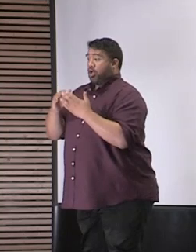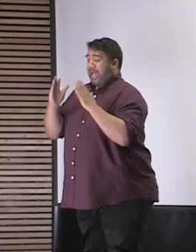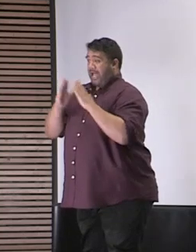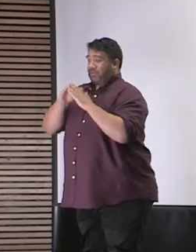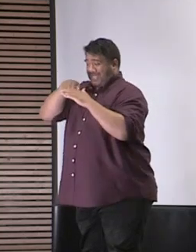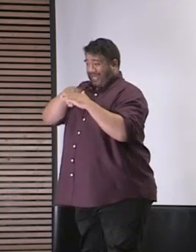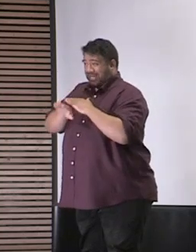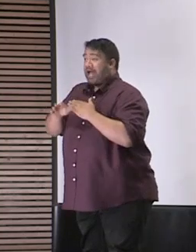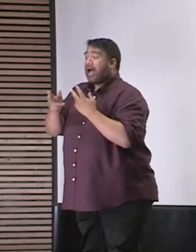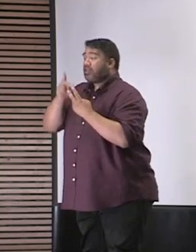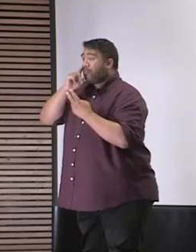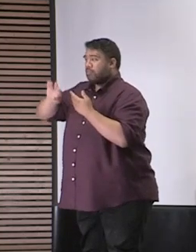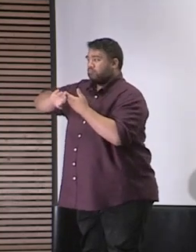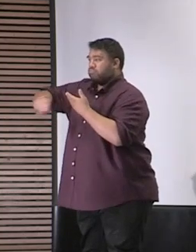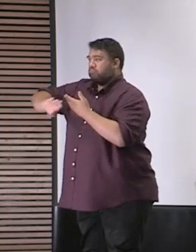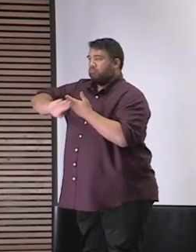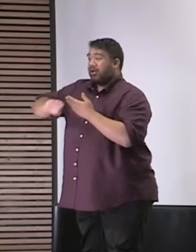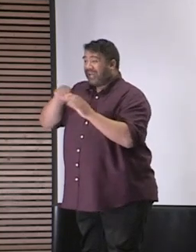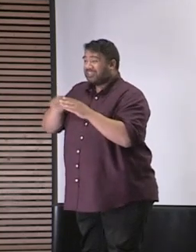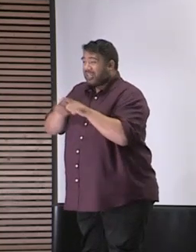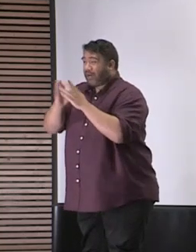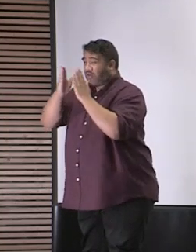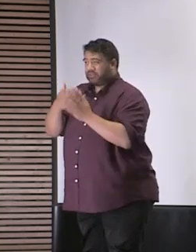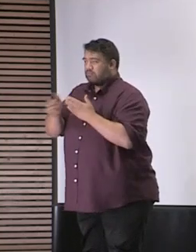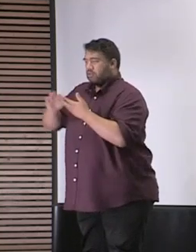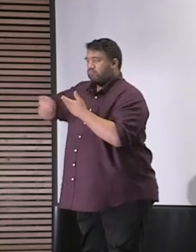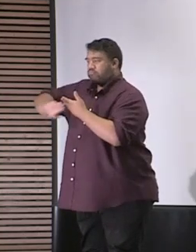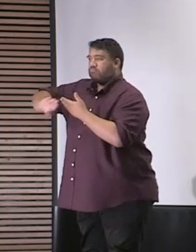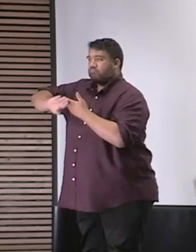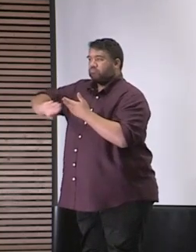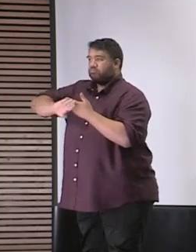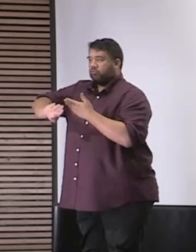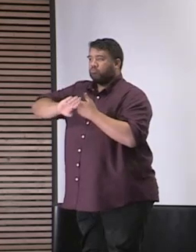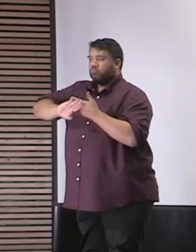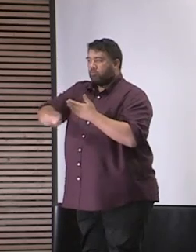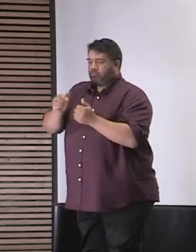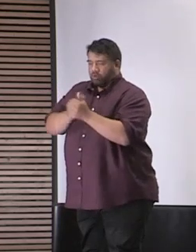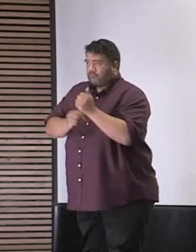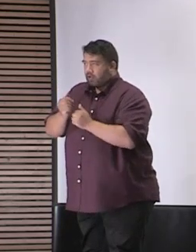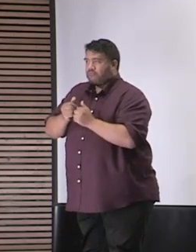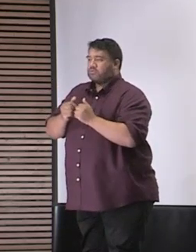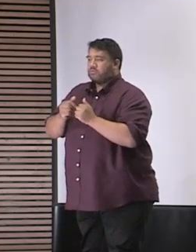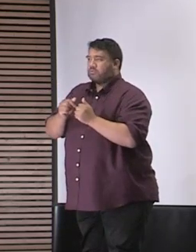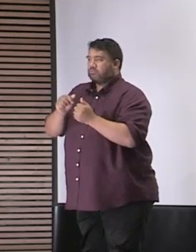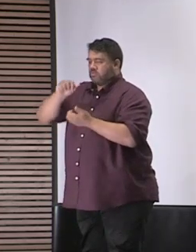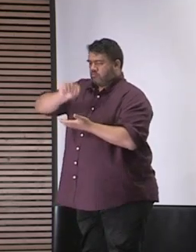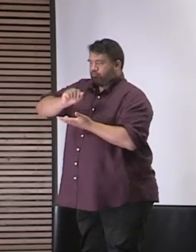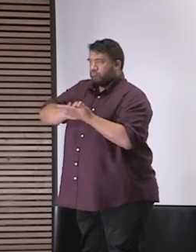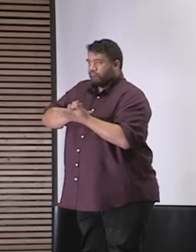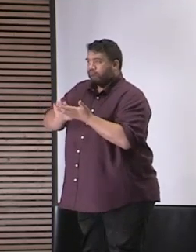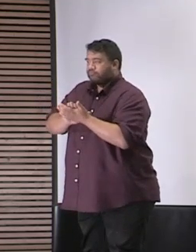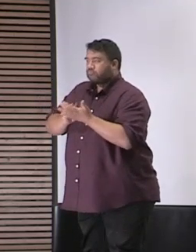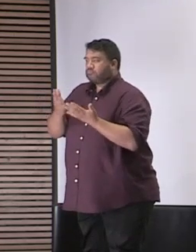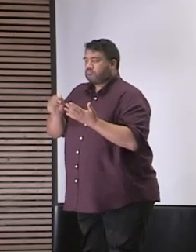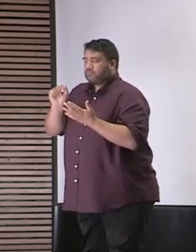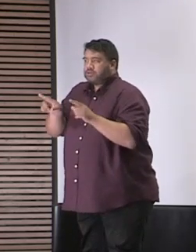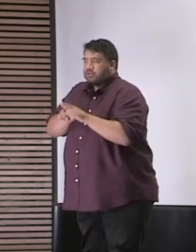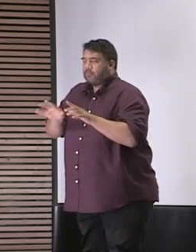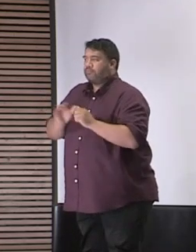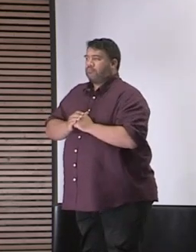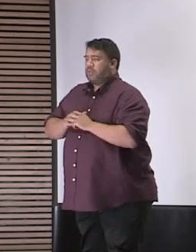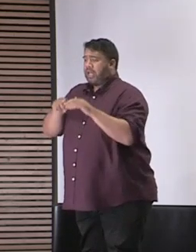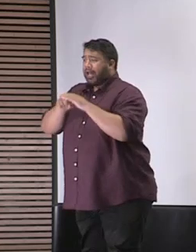personas son tratadas como si